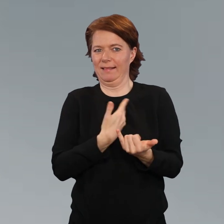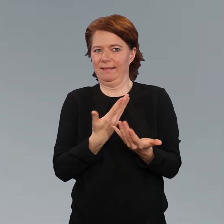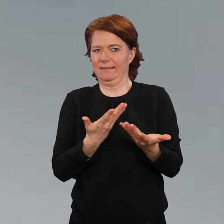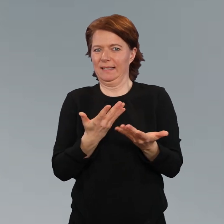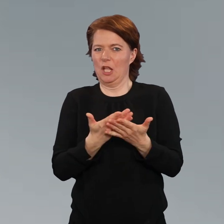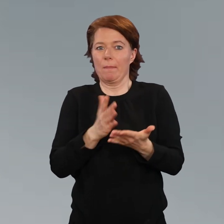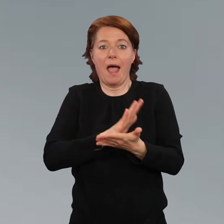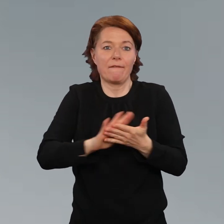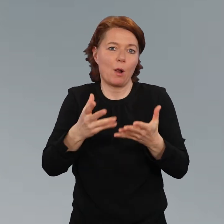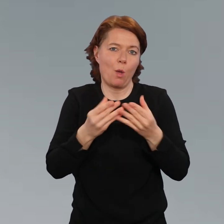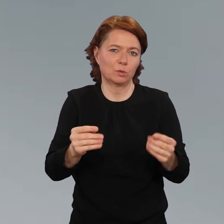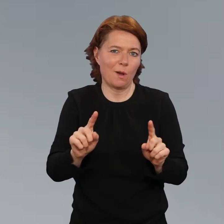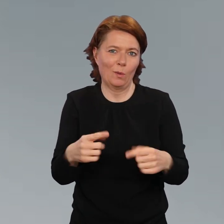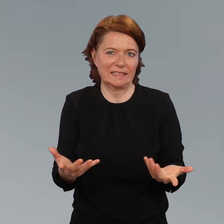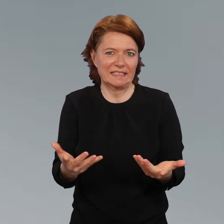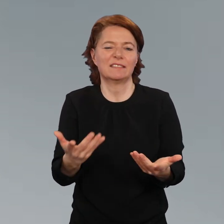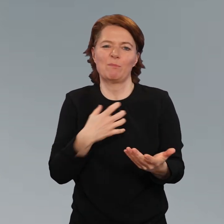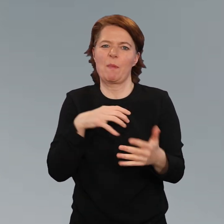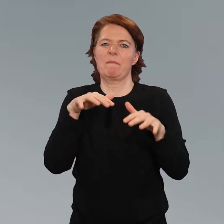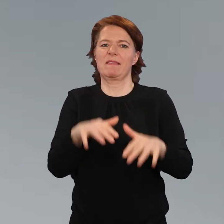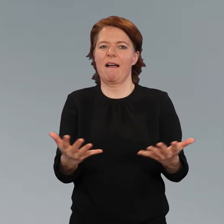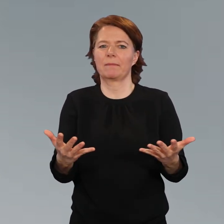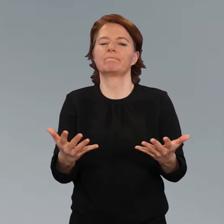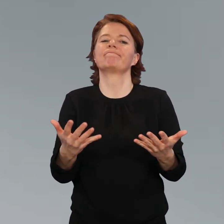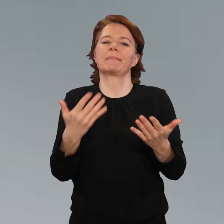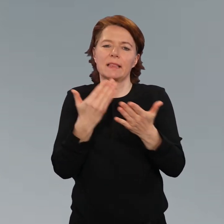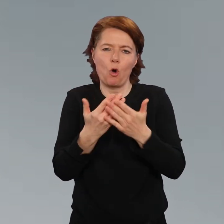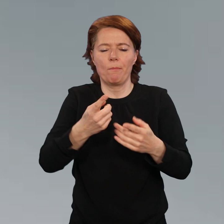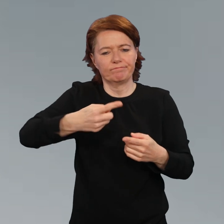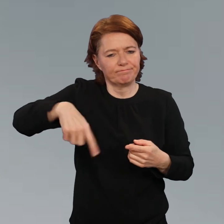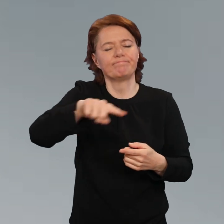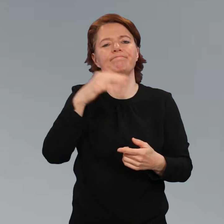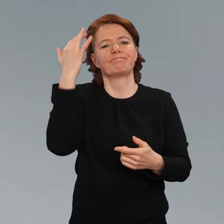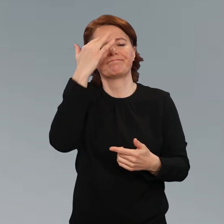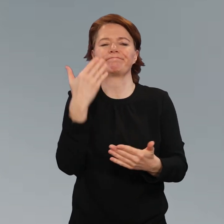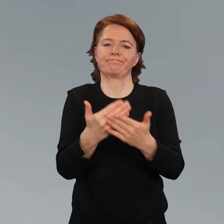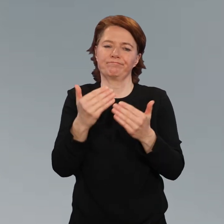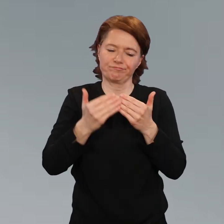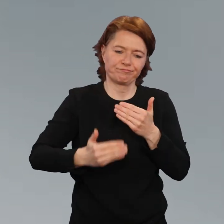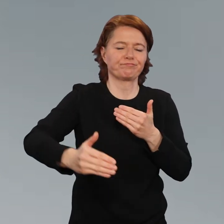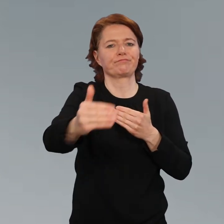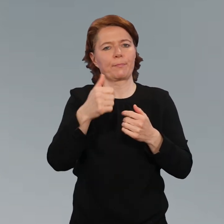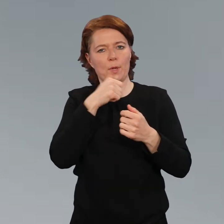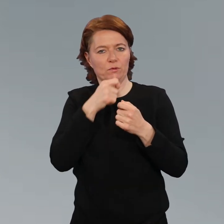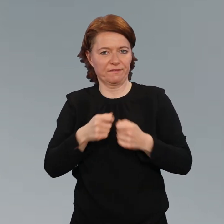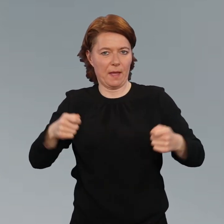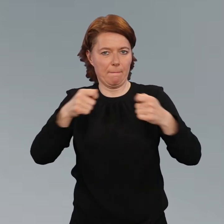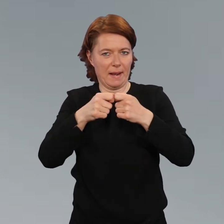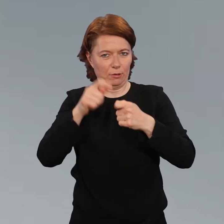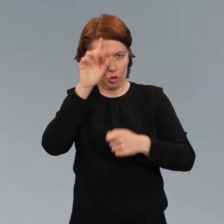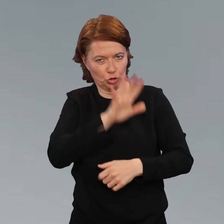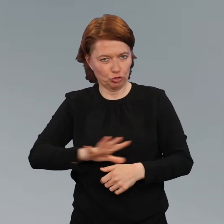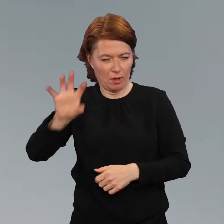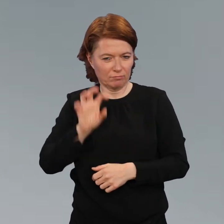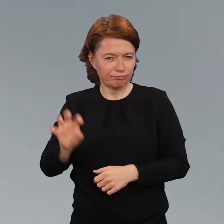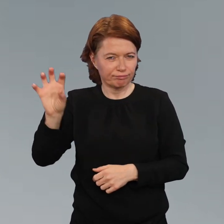einfache Lösung gibt. Hier sollte man auch noch stärker mit den regionalen Berufsverbänden der Gebärdensprach-